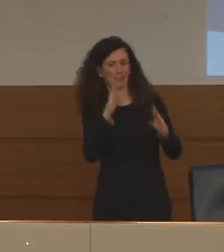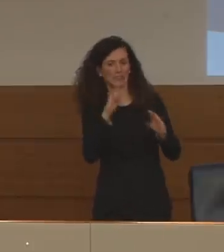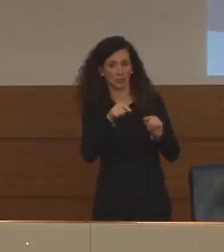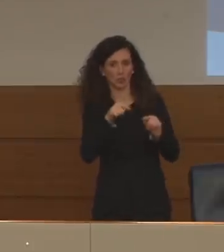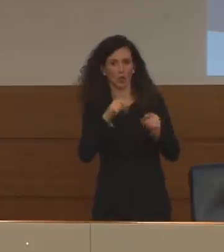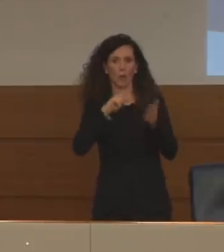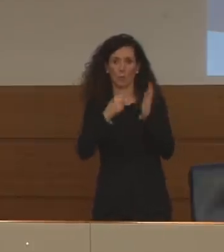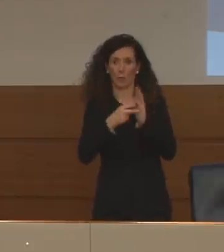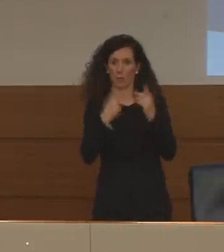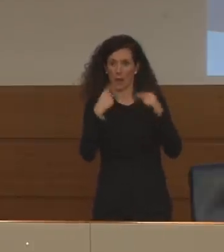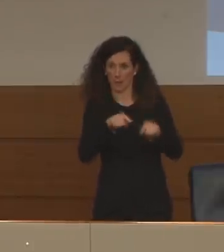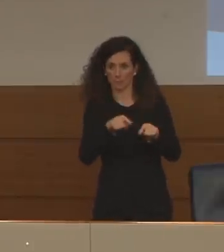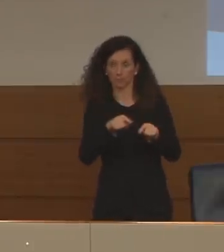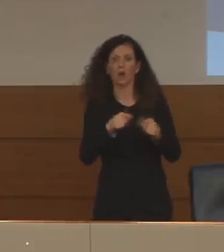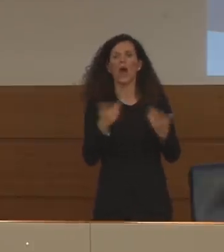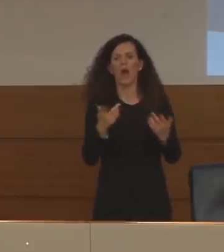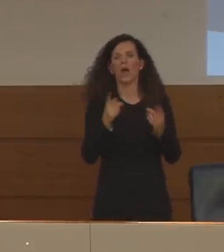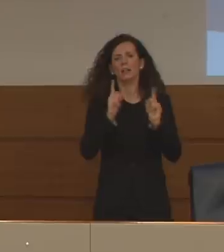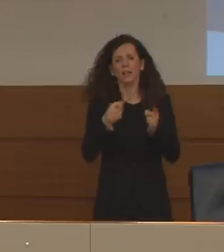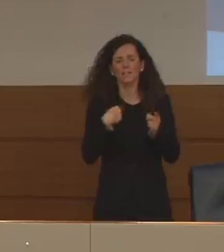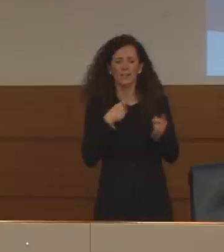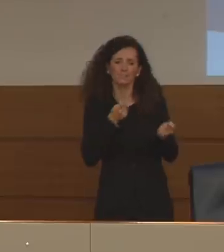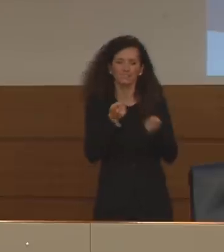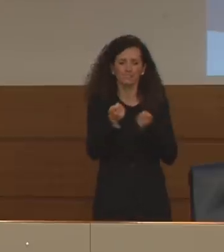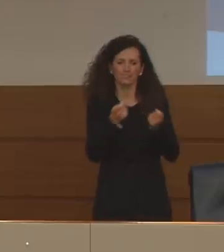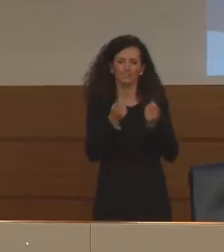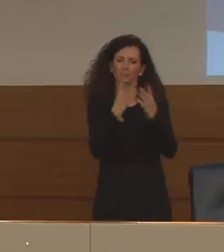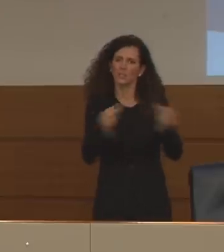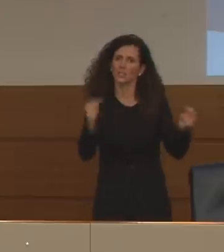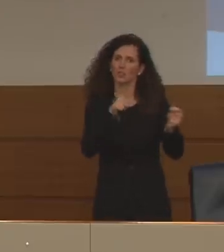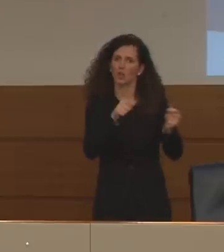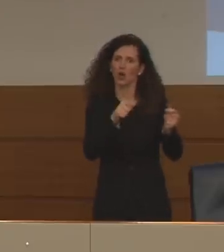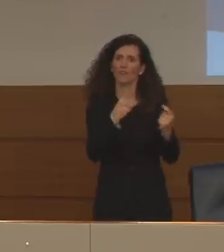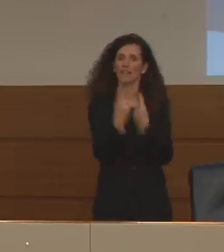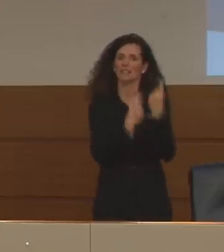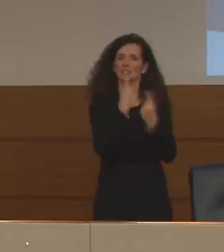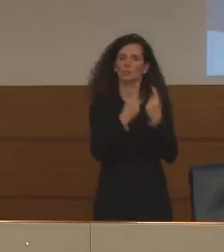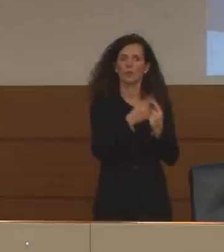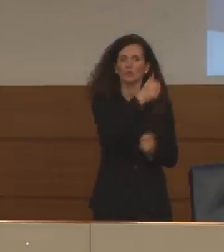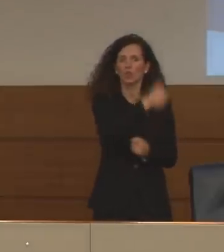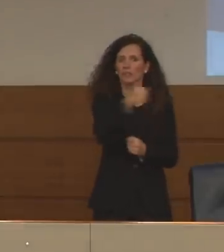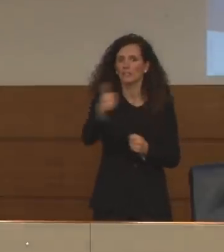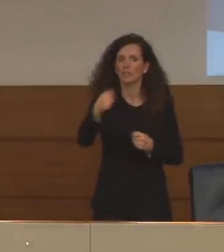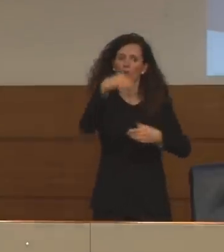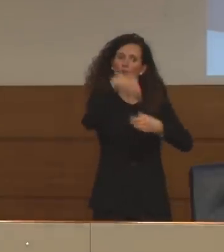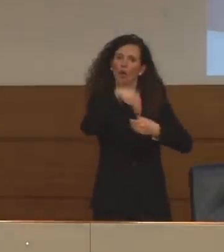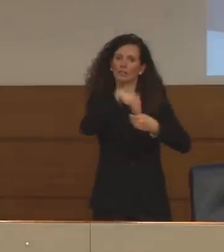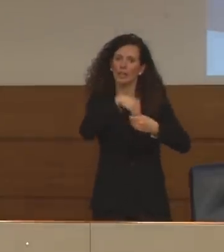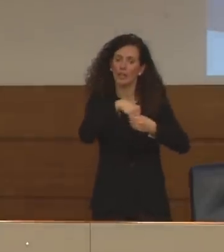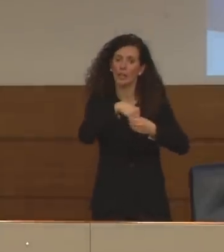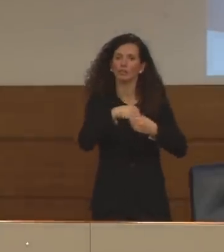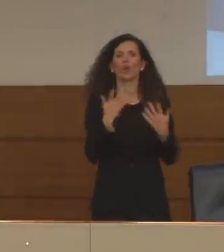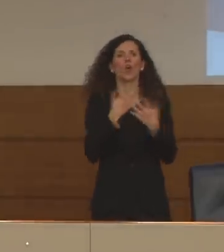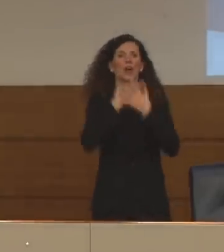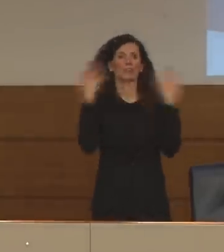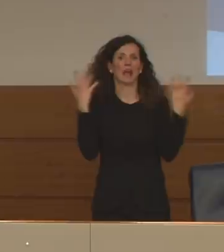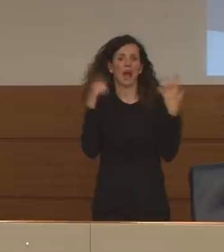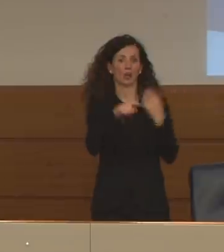sta cercando di porre rimedio a tutte le situazioni singolarmente e nel loro complesso, è chiaro che è una situazione che merita